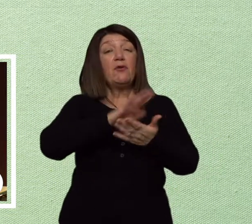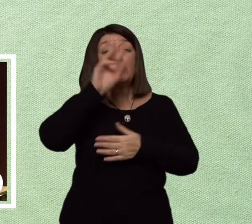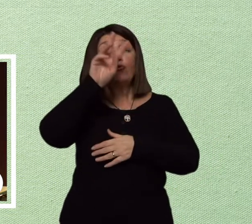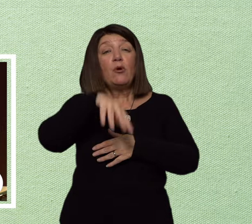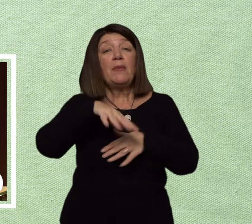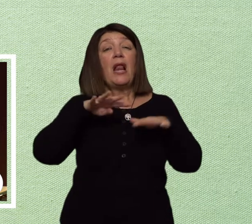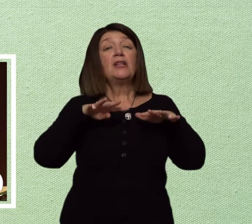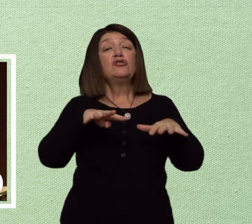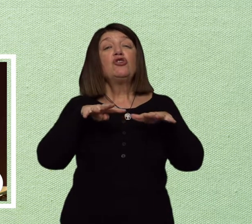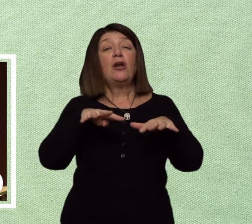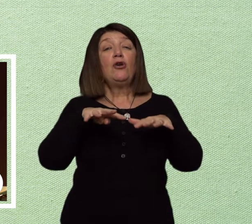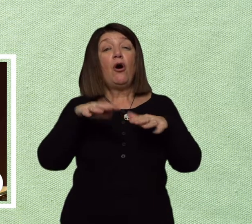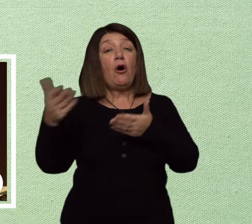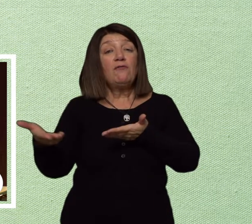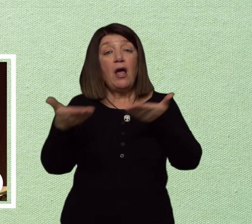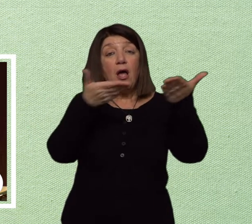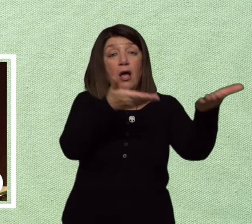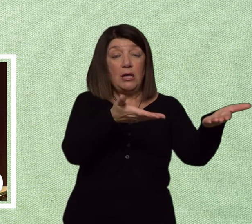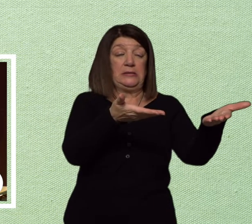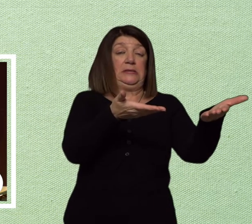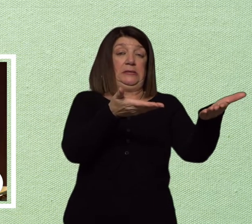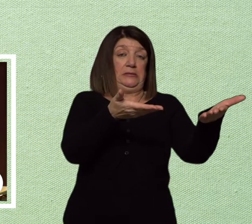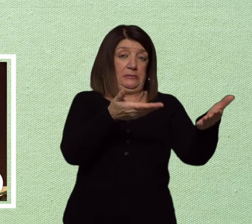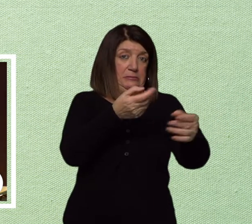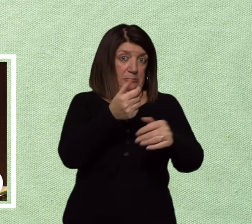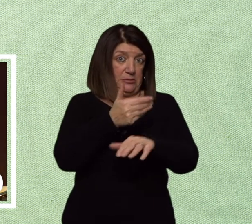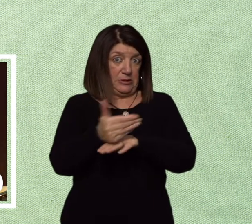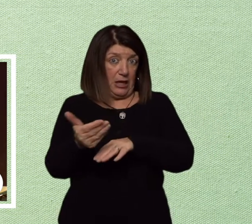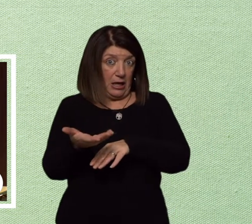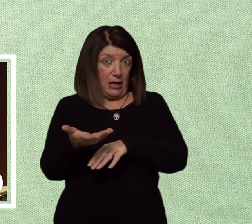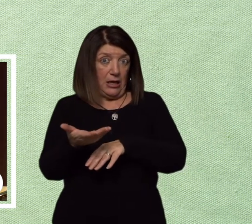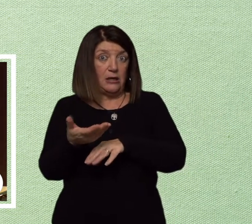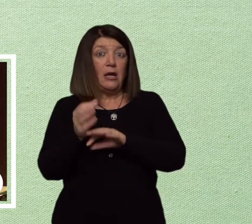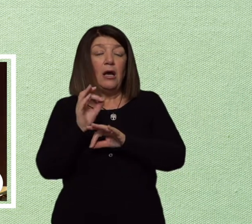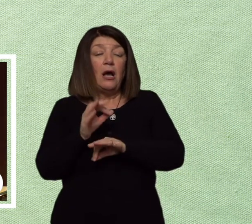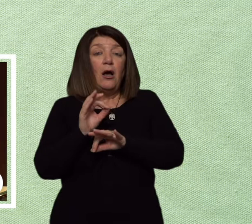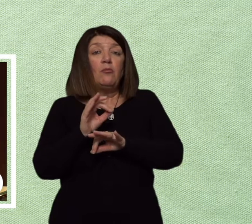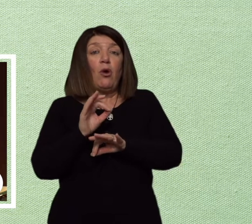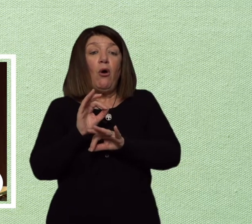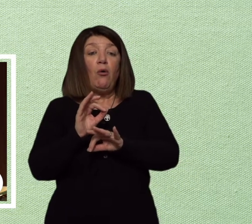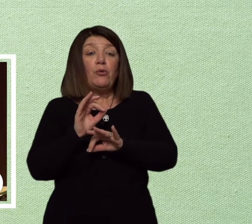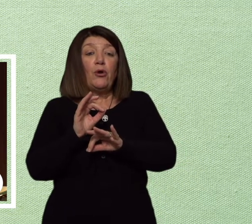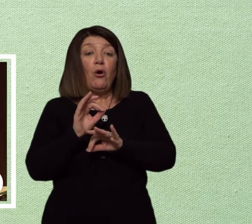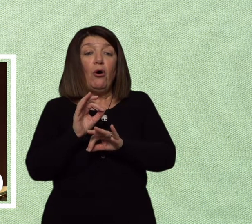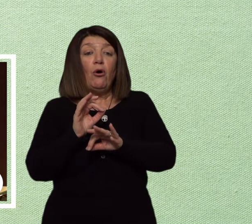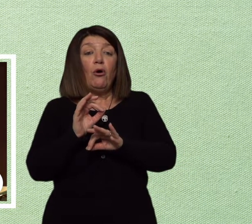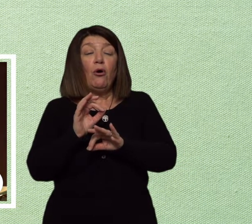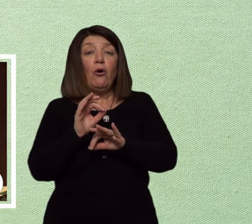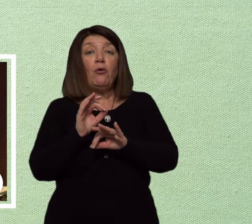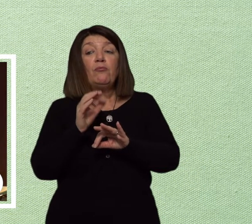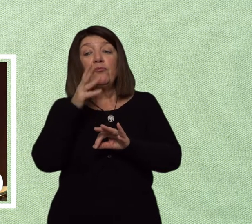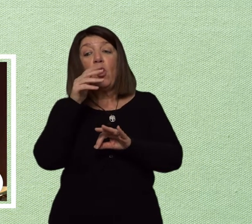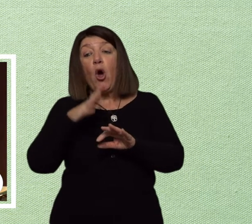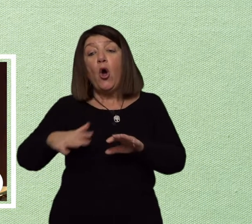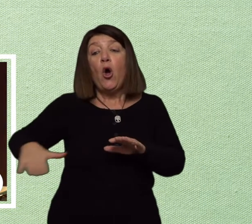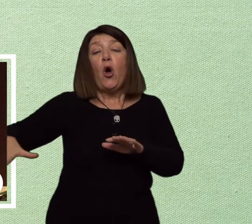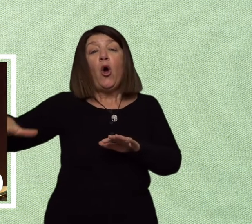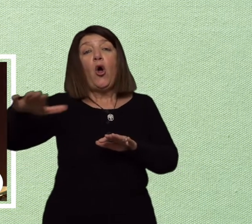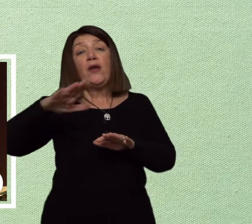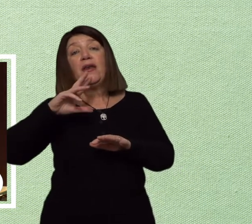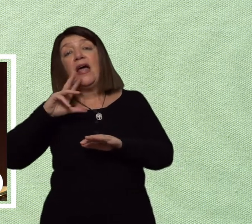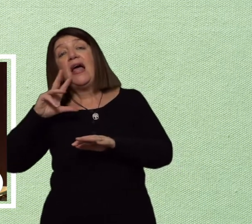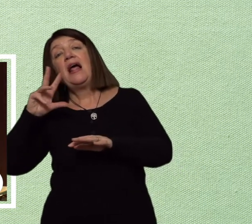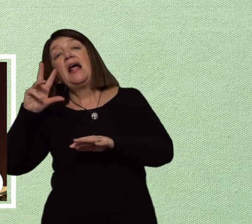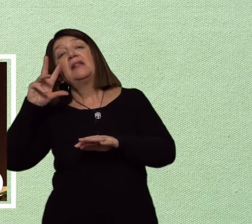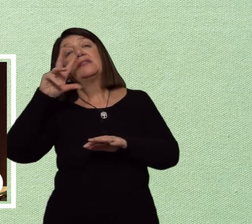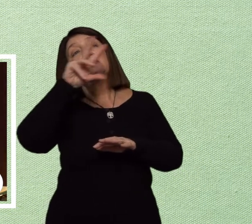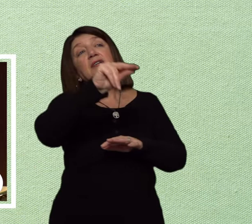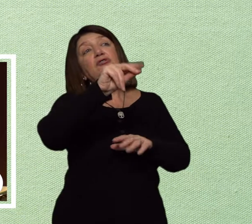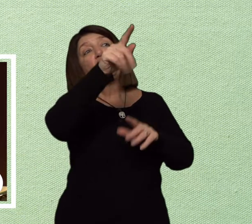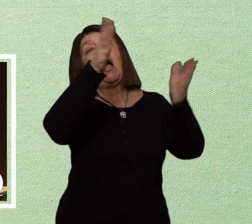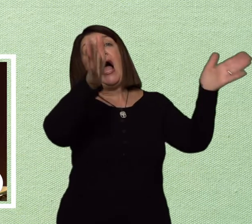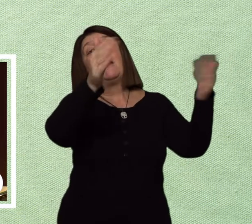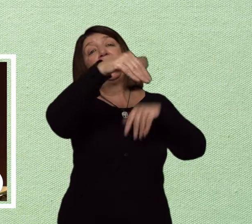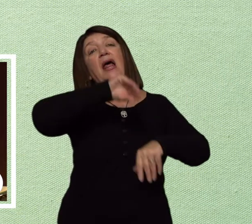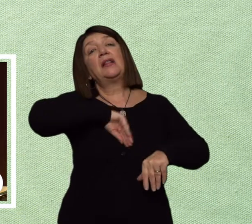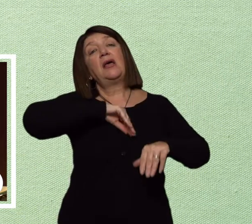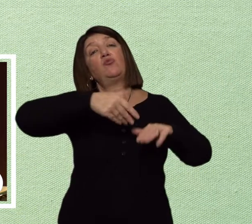nominavano, titolavano "i deputati o la Camera dei Deputati conosce finalmente la